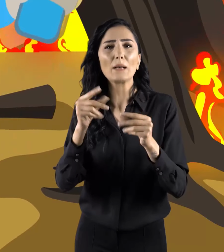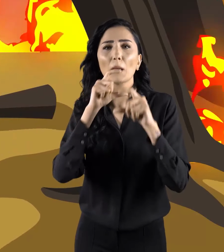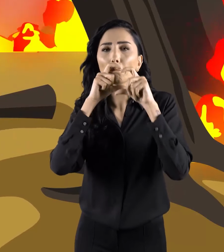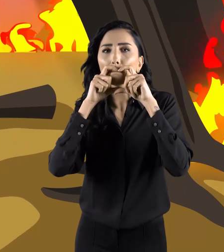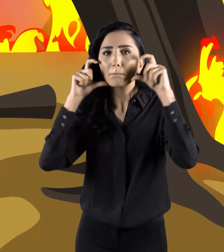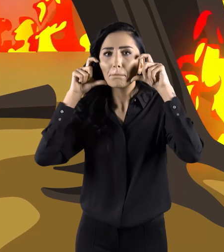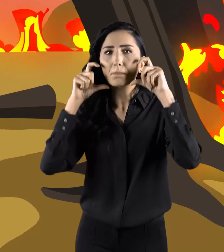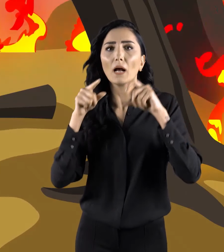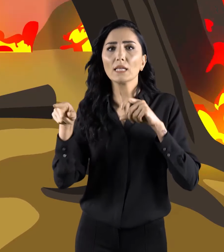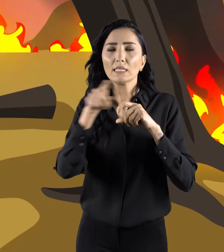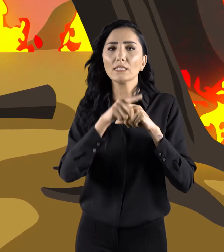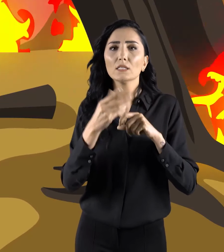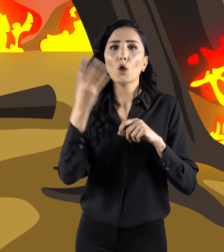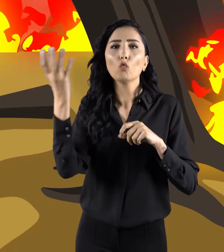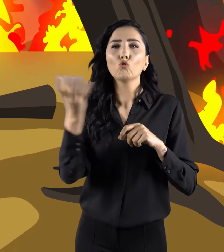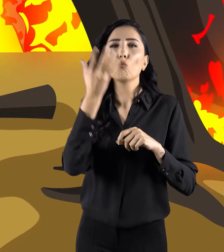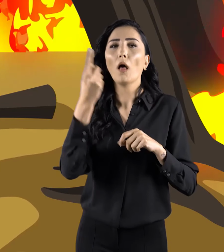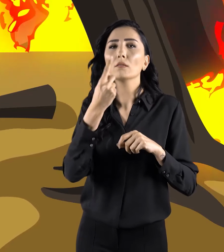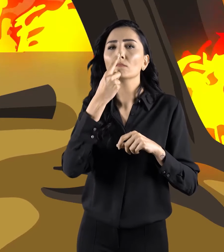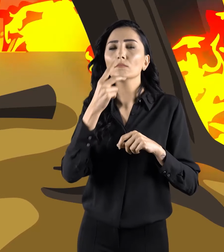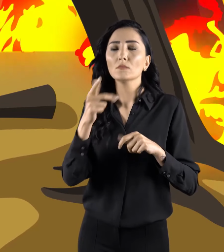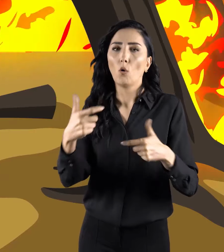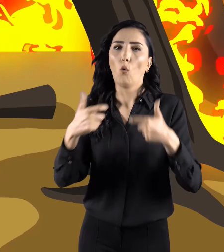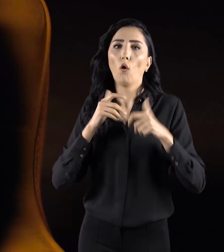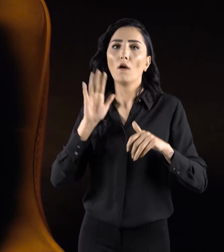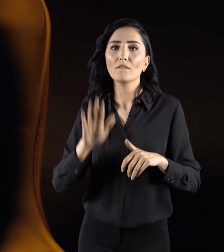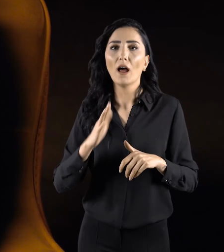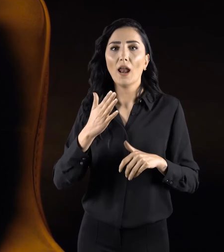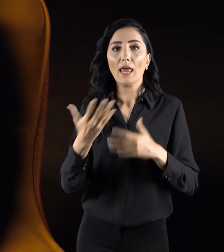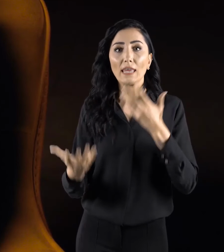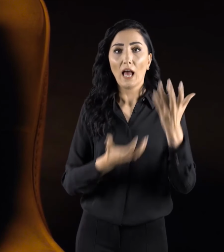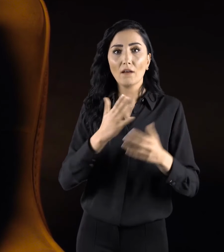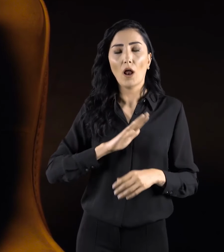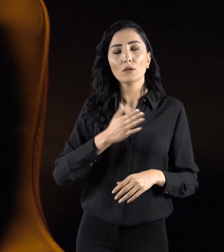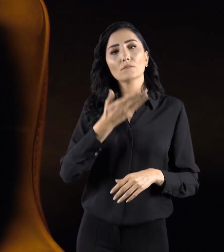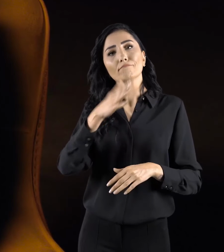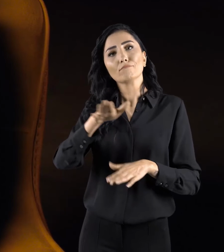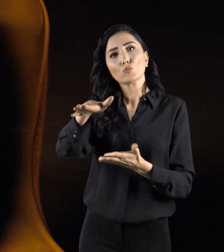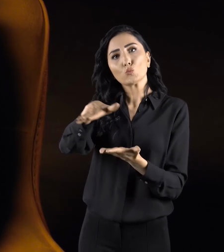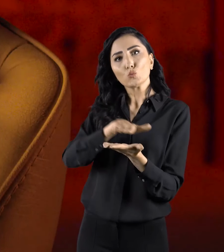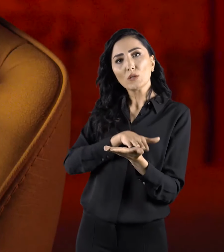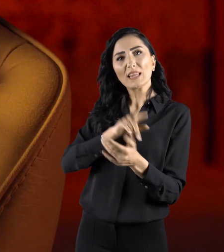kapatmanız sizi dumandan koruyacaktır. Yangın anında yüz üstü uzanın. Eğer zamanınız varsa